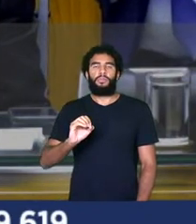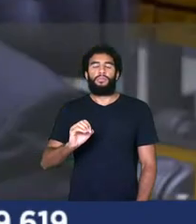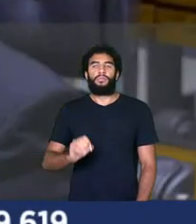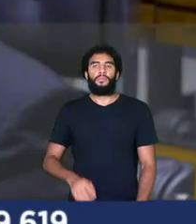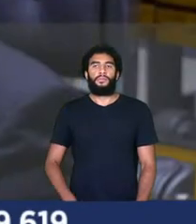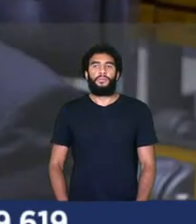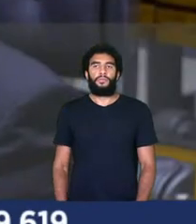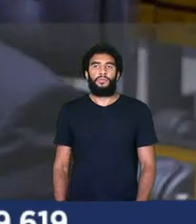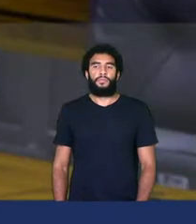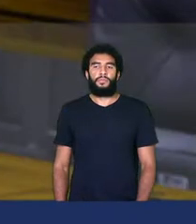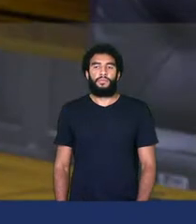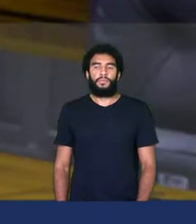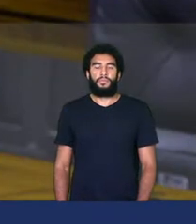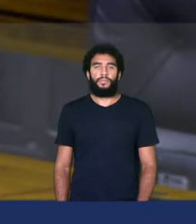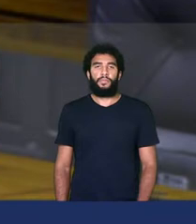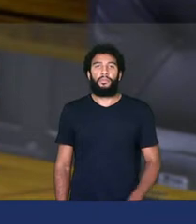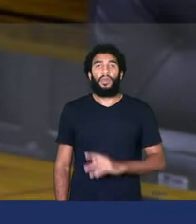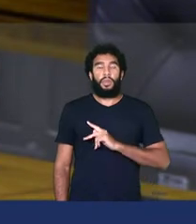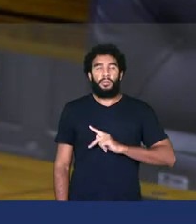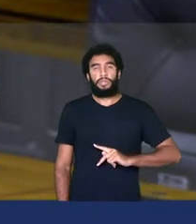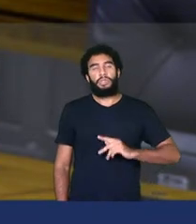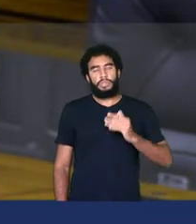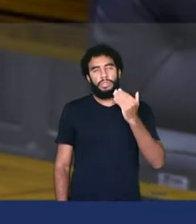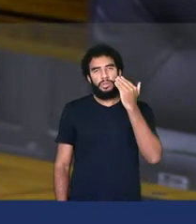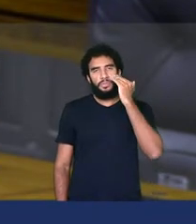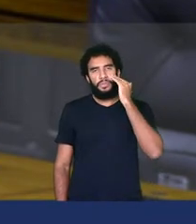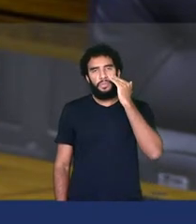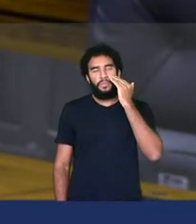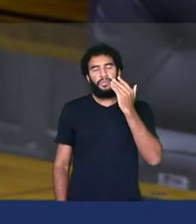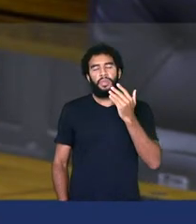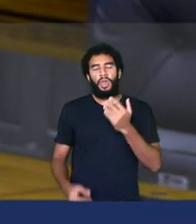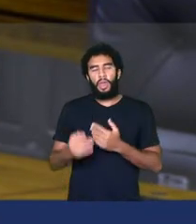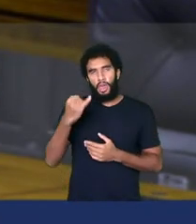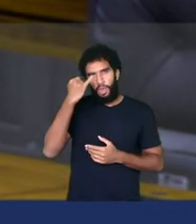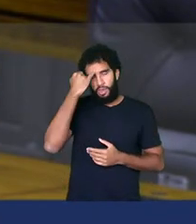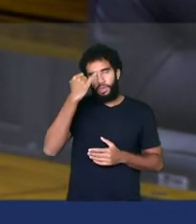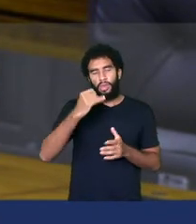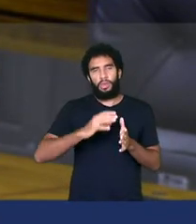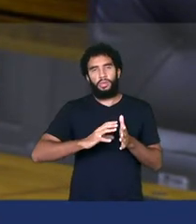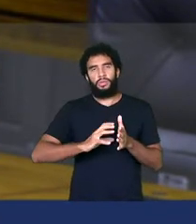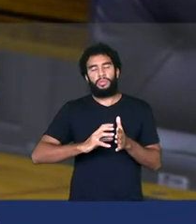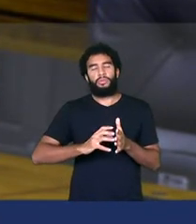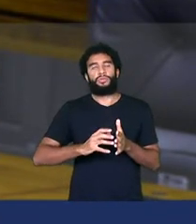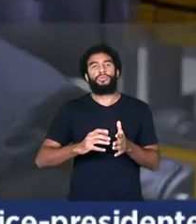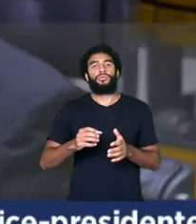ORIENTAR PELO PSD. SENHOR PRESIDENTE, EU ENTENDO E TEM LÓGICA COM O PENSAMENTO DO NOVO O DESTAQUE, MAS